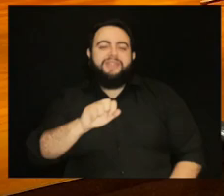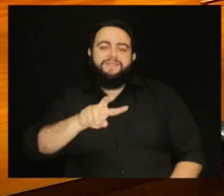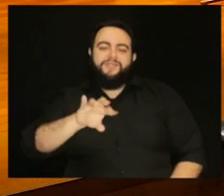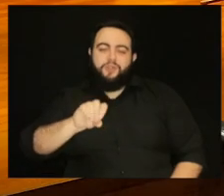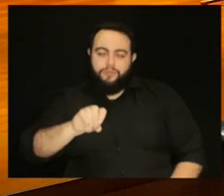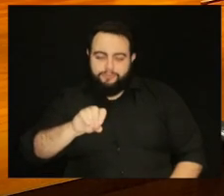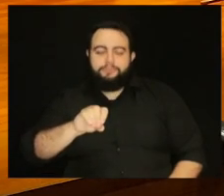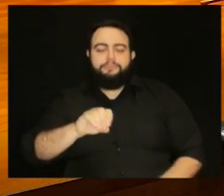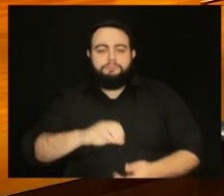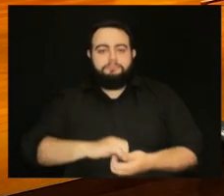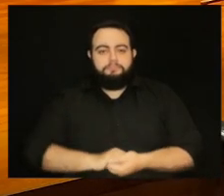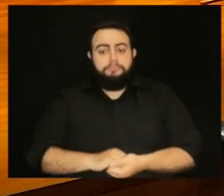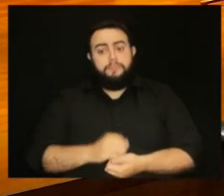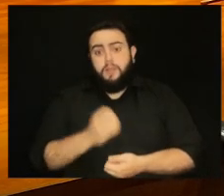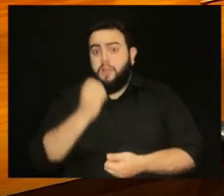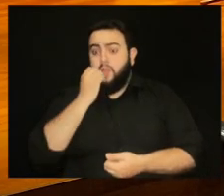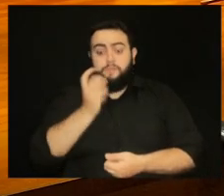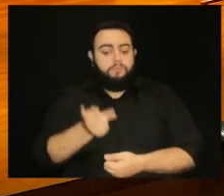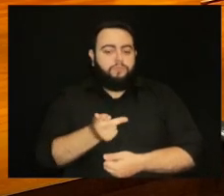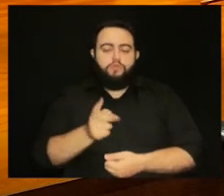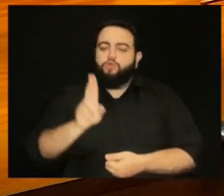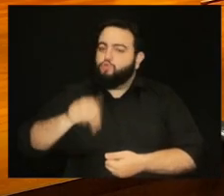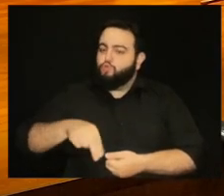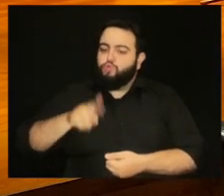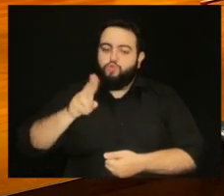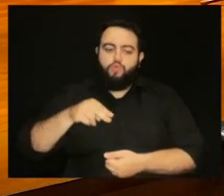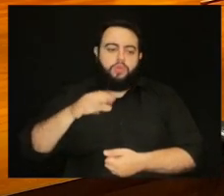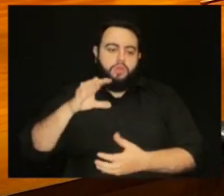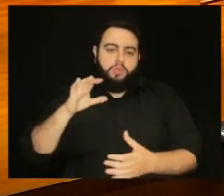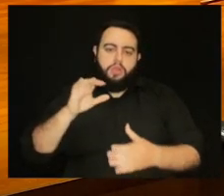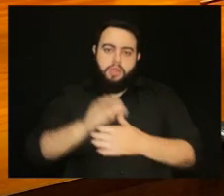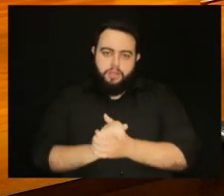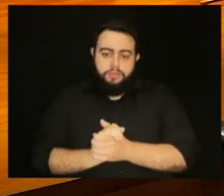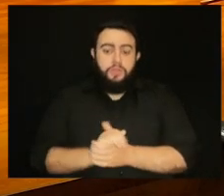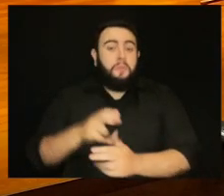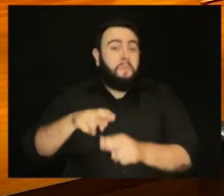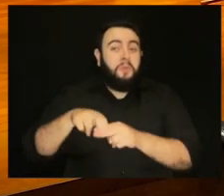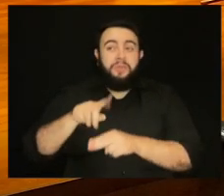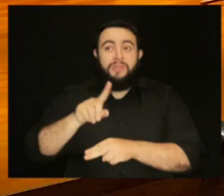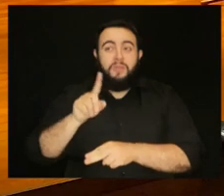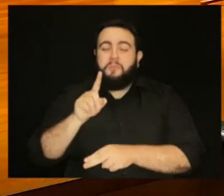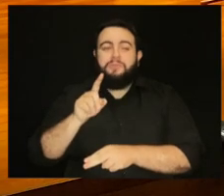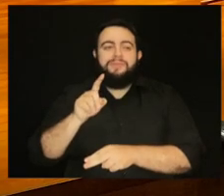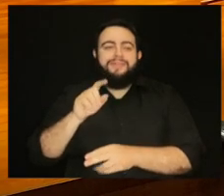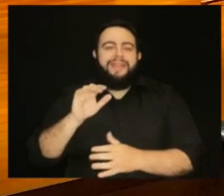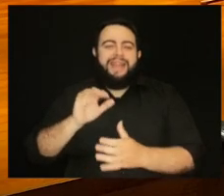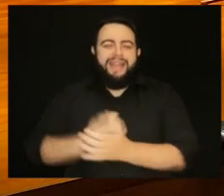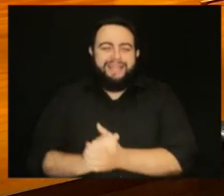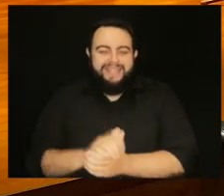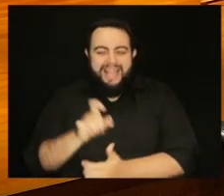eles nunca casaram porque o cara não ia casar com uma ex escrava. Não tem absolutamente como